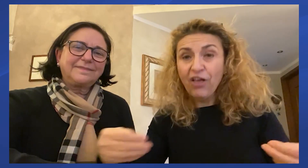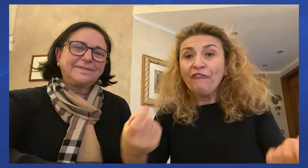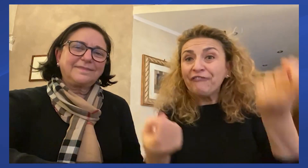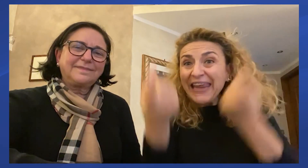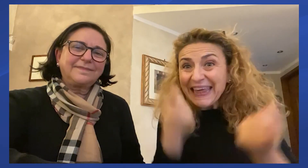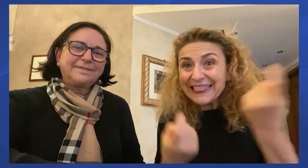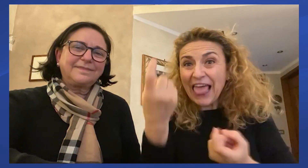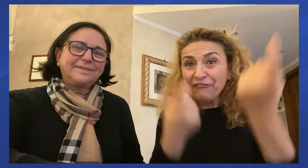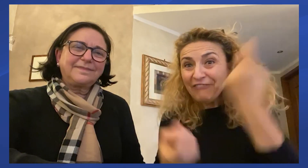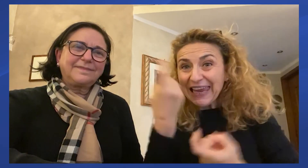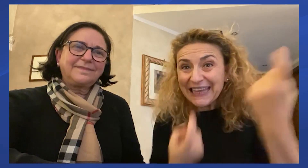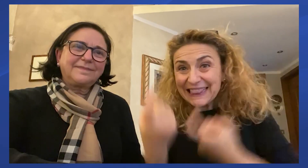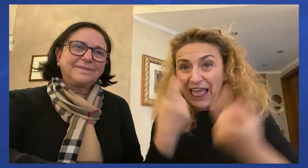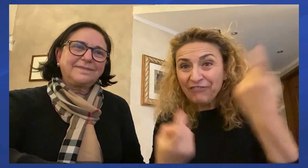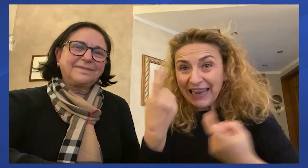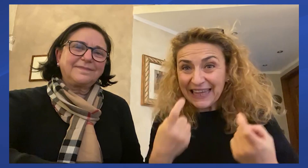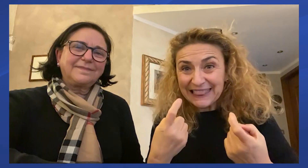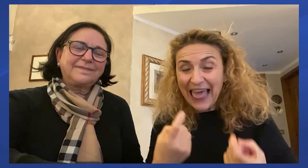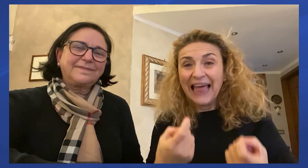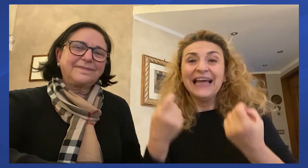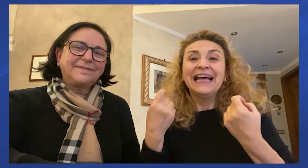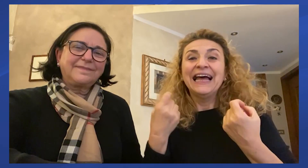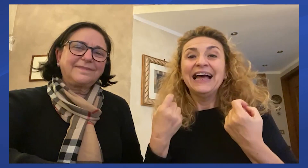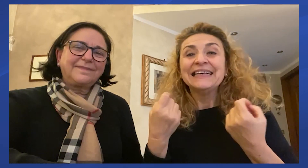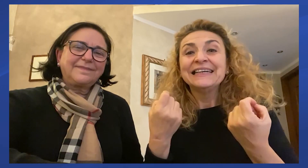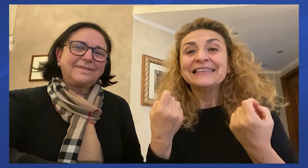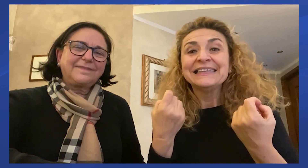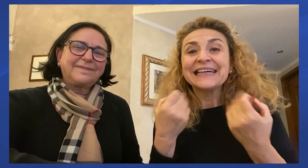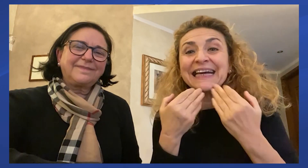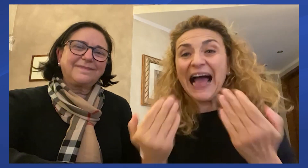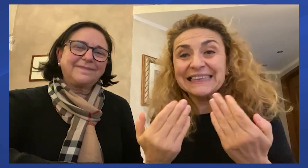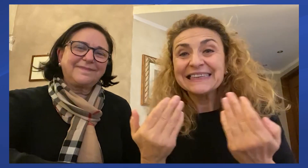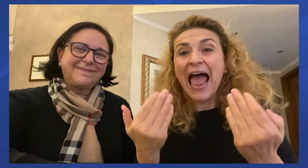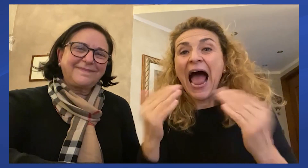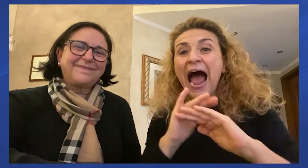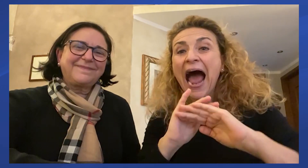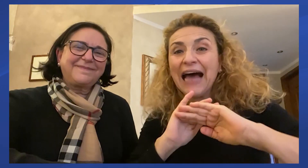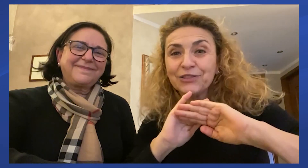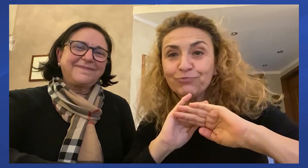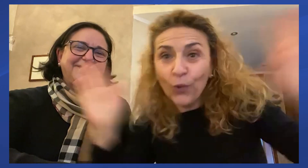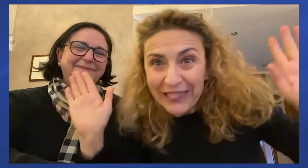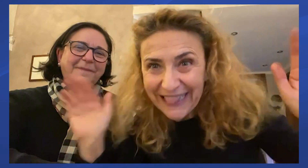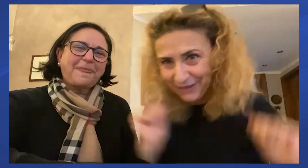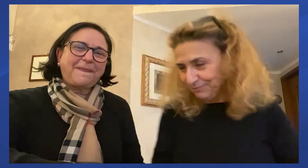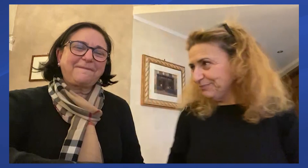Venite, venite, venite. Grazie a tutti!